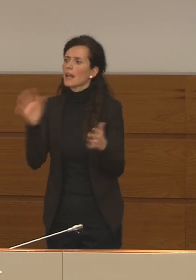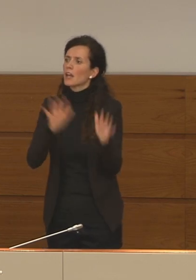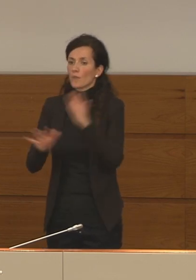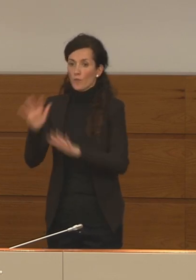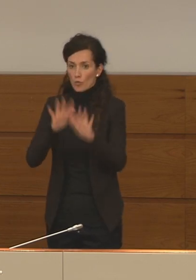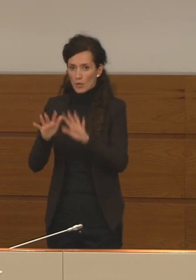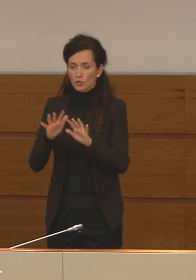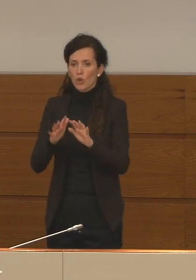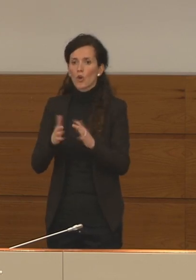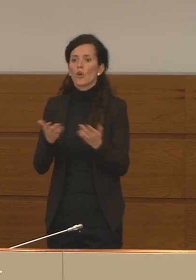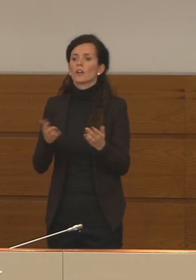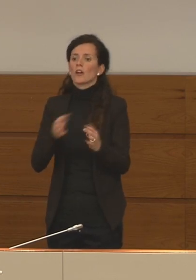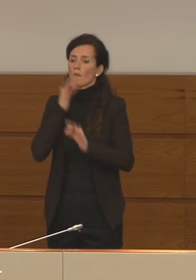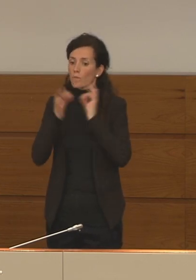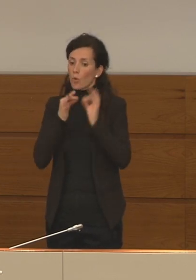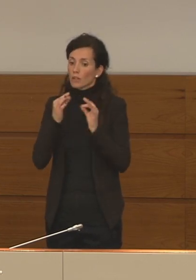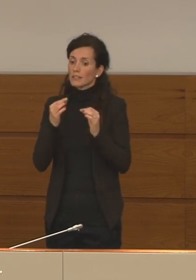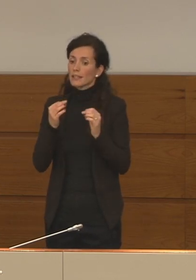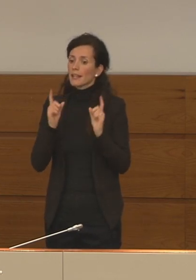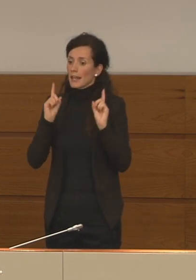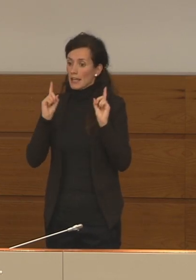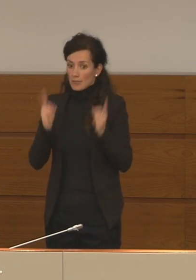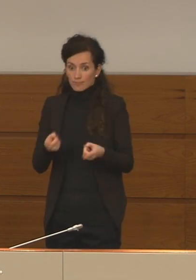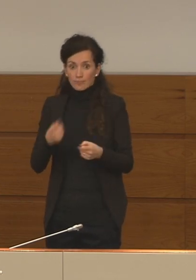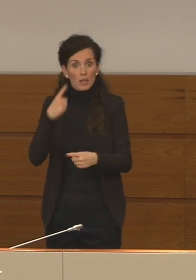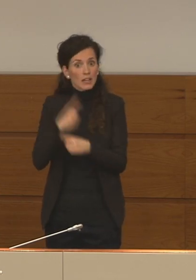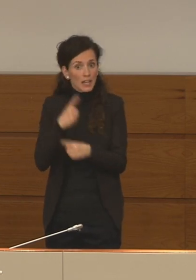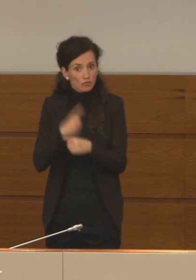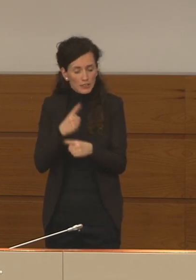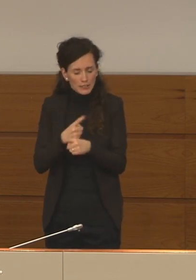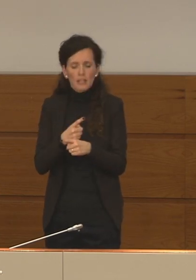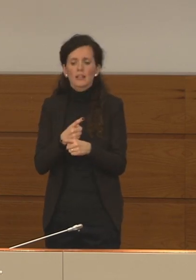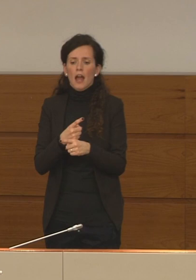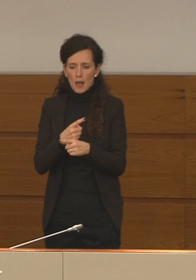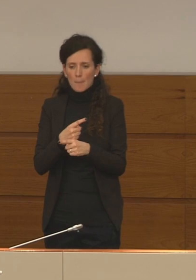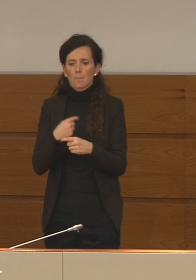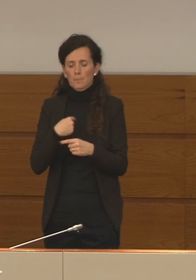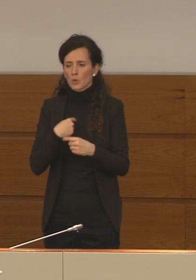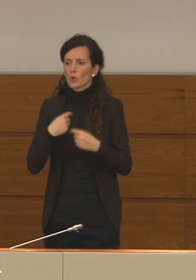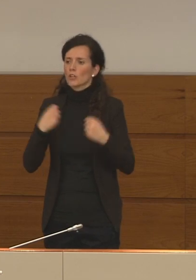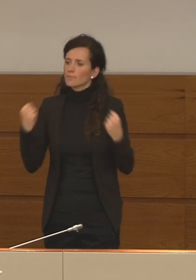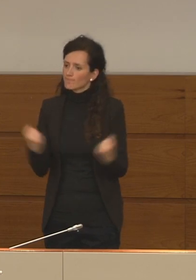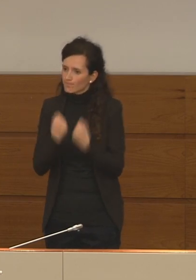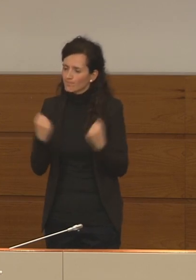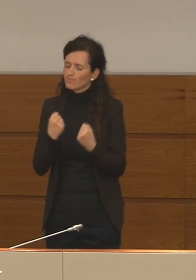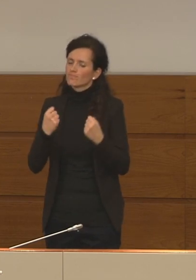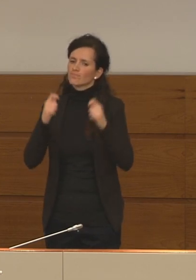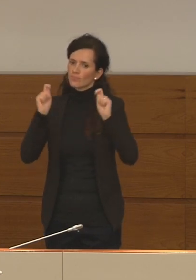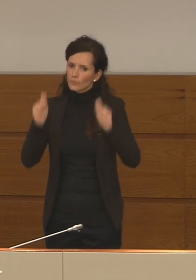attiveremo tutte le risorse nazionali e soprattutto metteremo in moto quel